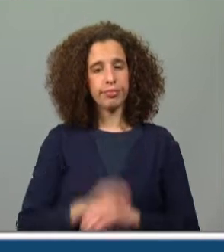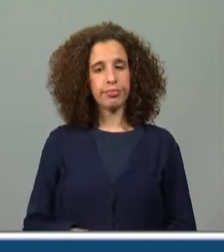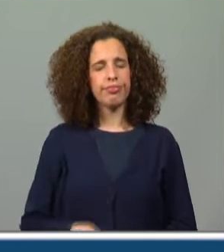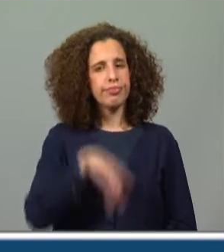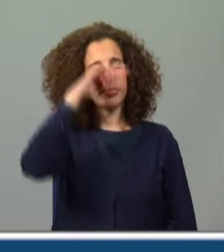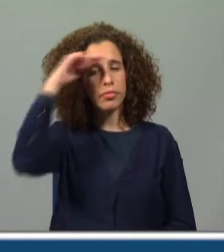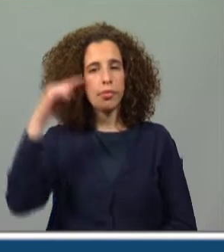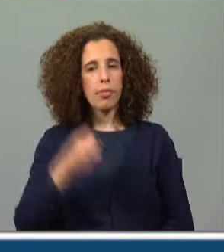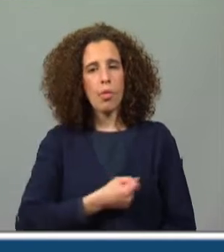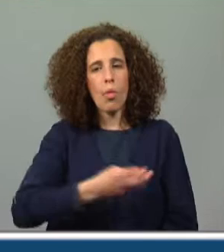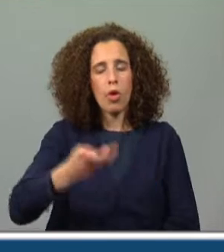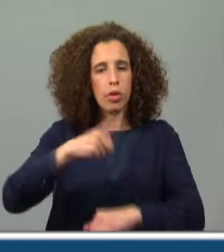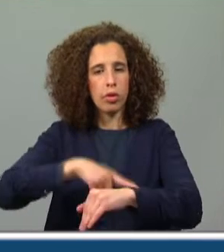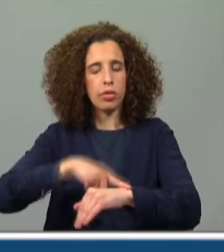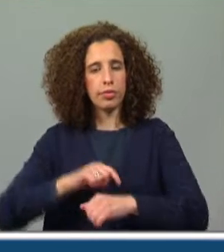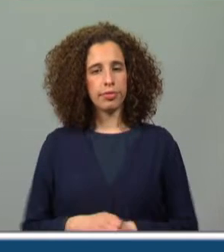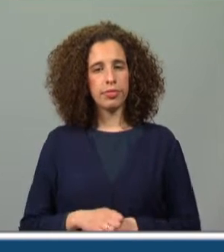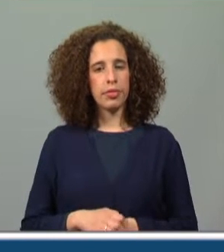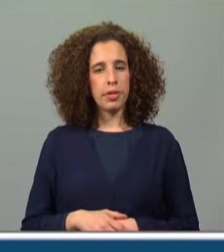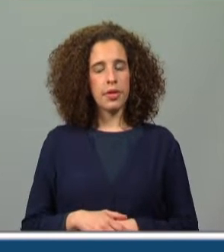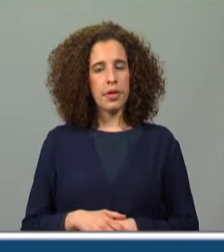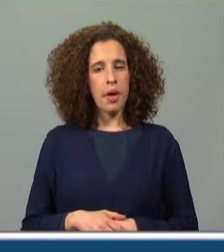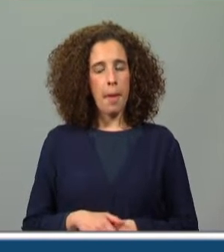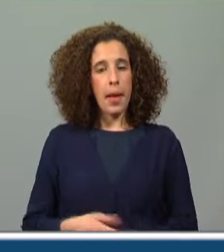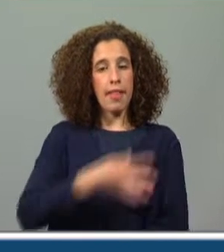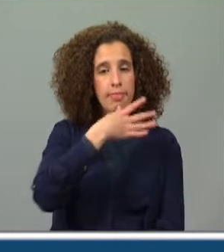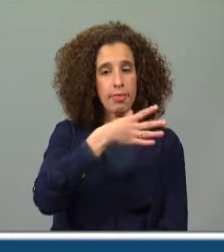difícil quantificar o tempo é interminável para a narradora como eu te 難以量化的時間是對於像我這樣的敘述者來說無窮無盡